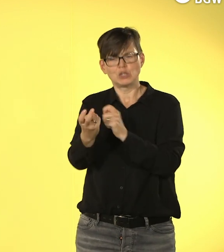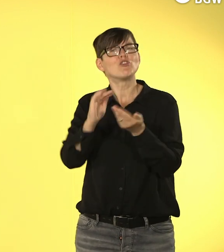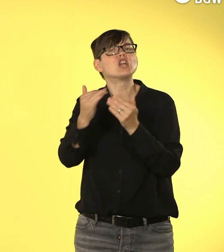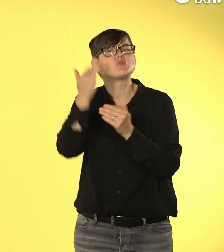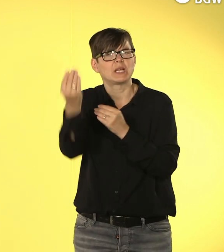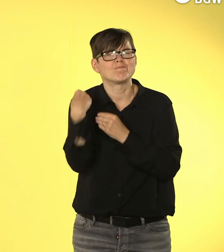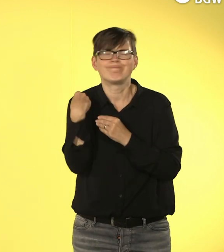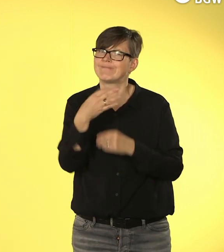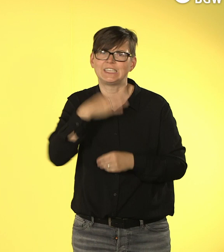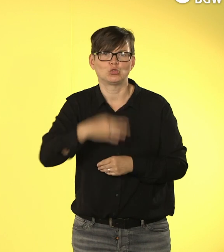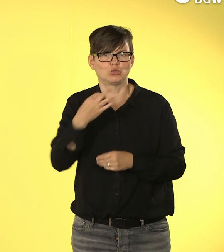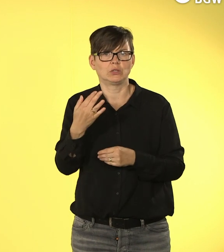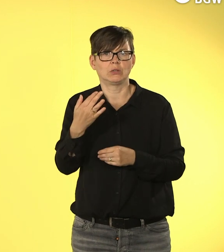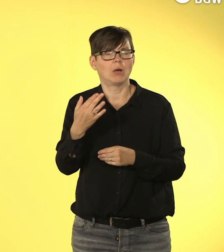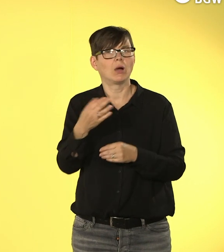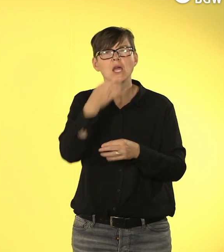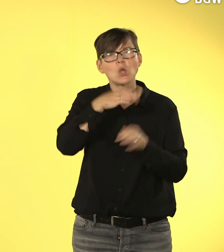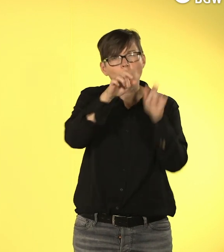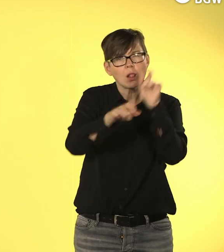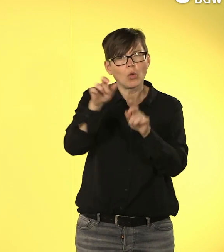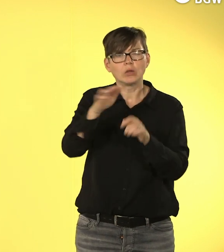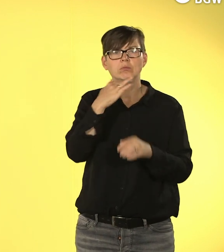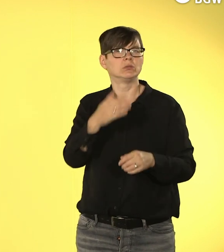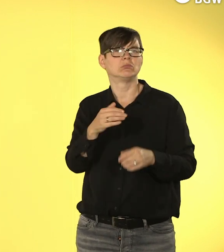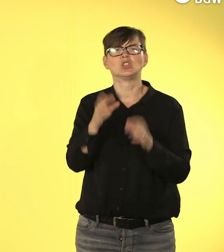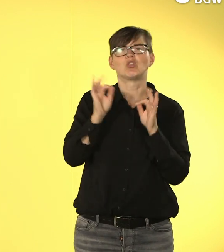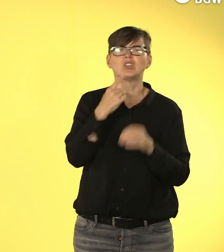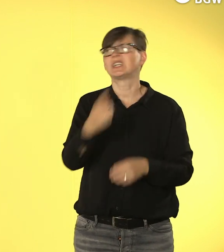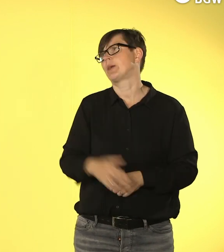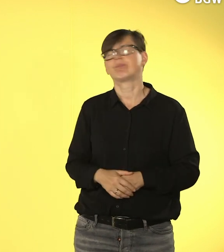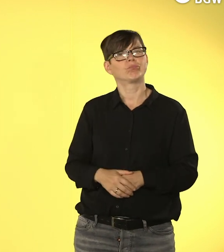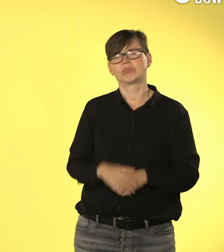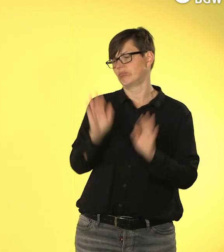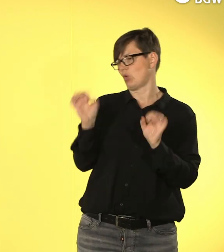Bei den Jüngeren wird oft erklärt, warum es nicht klappen wird."